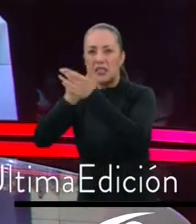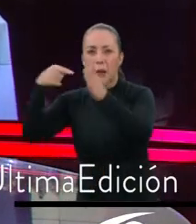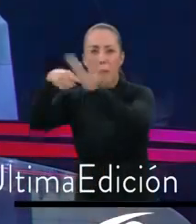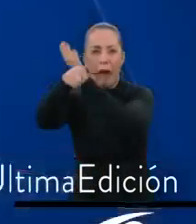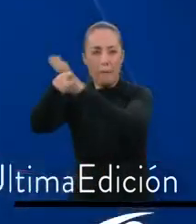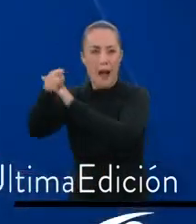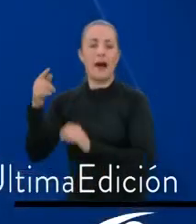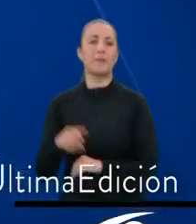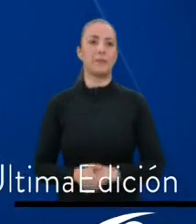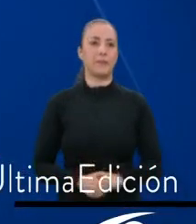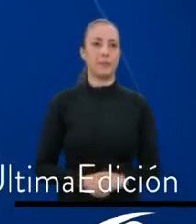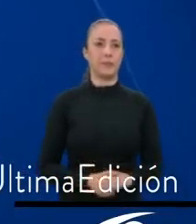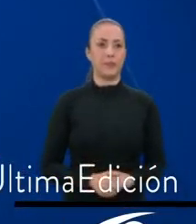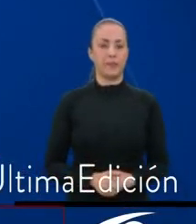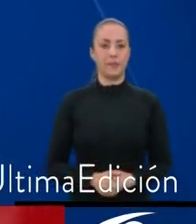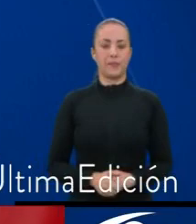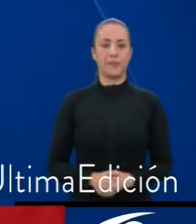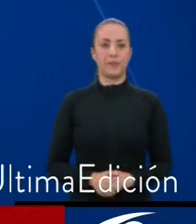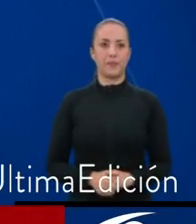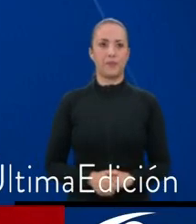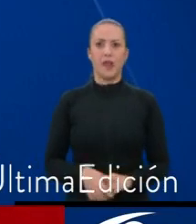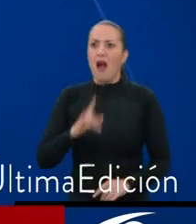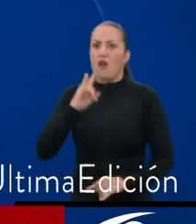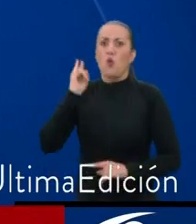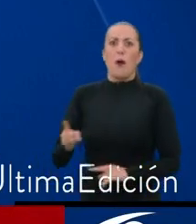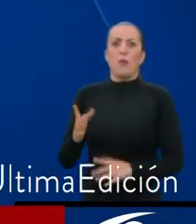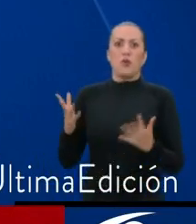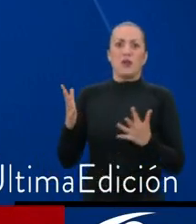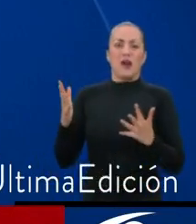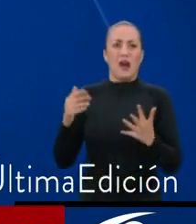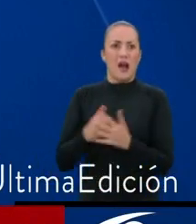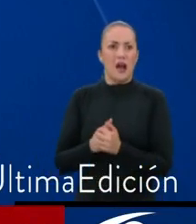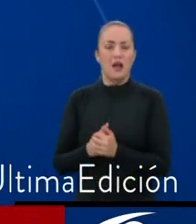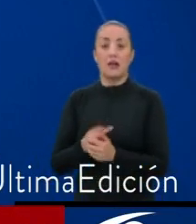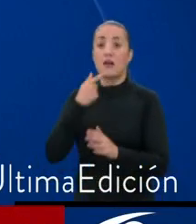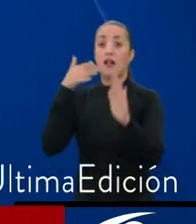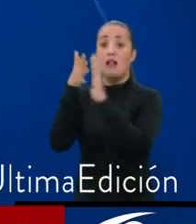López ofreció una recompensa de 50 millones de pesos por los